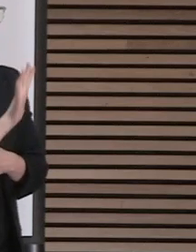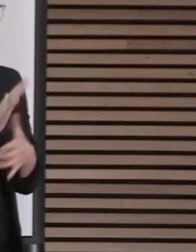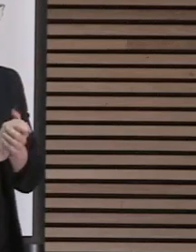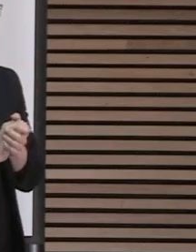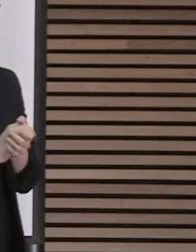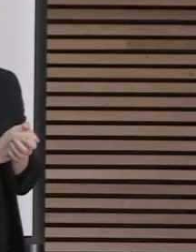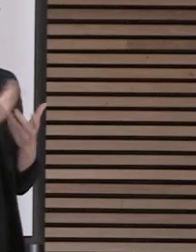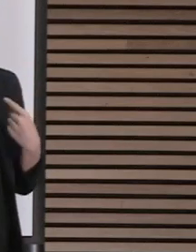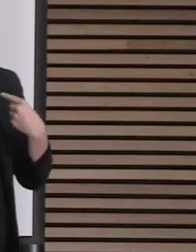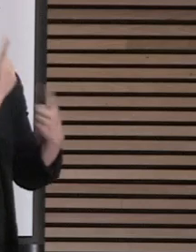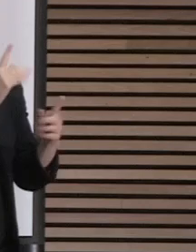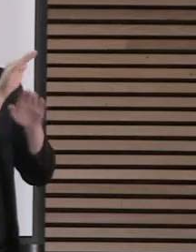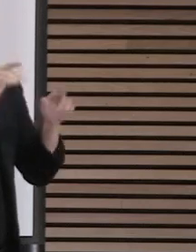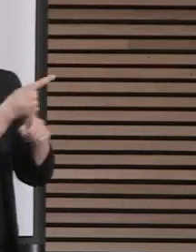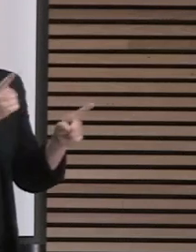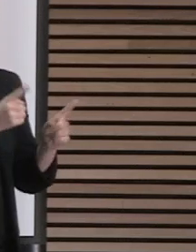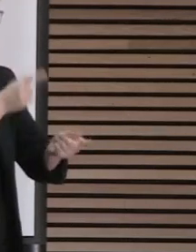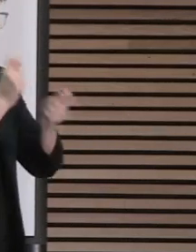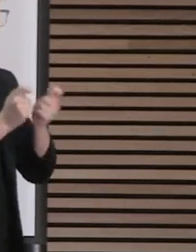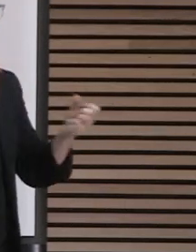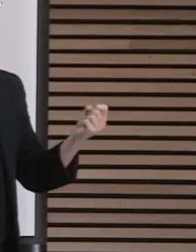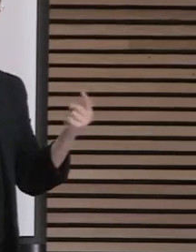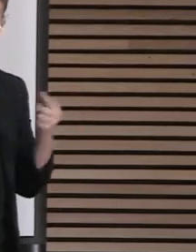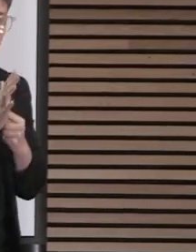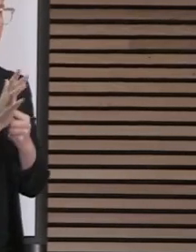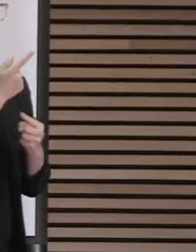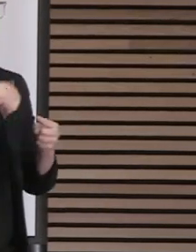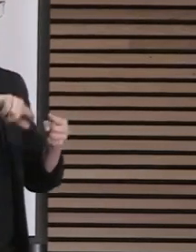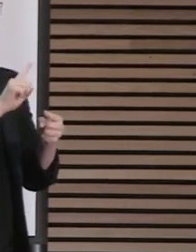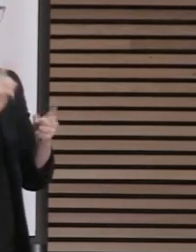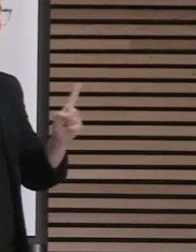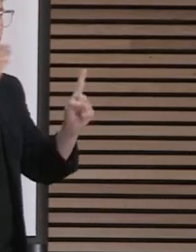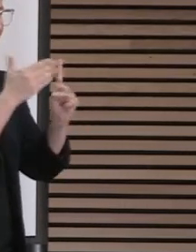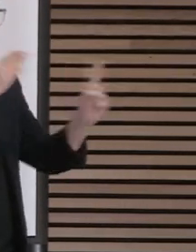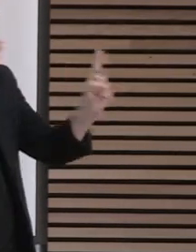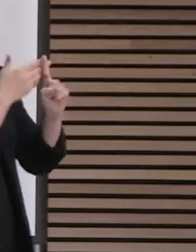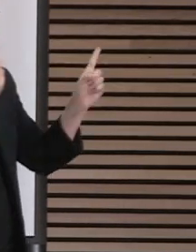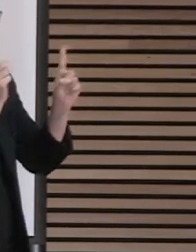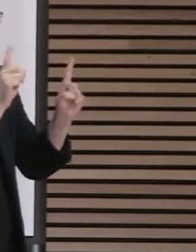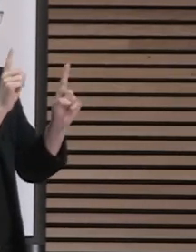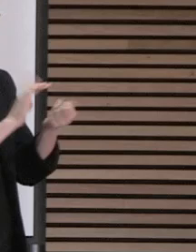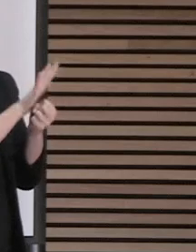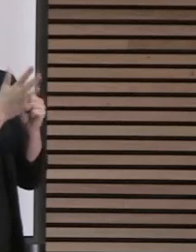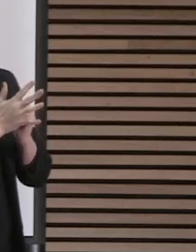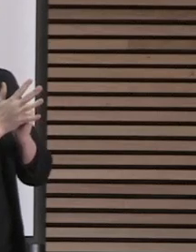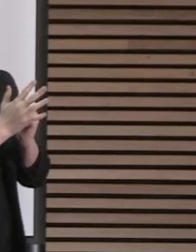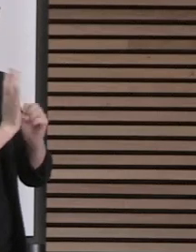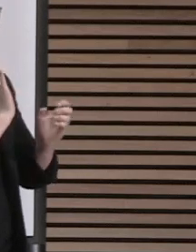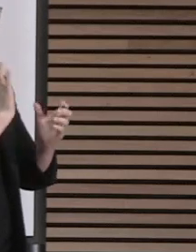katoa o nga whakamatautau ka oti tae noa ki te 730,330. Ko